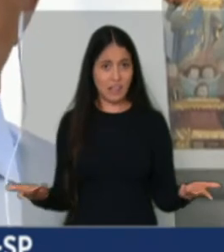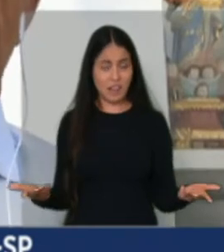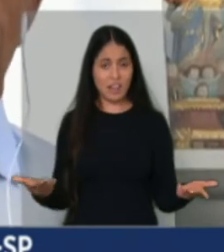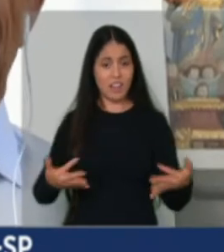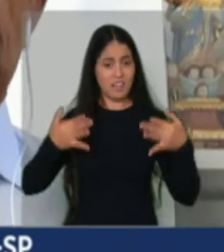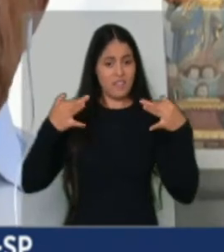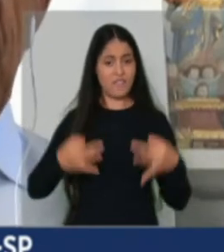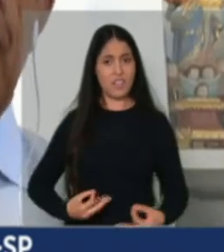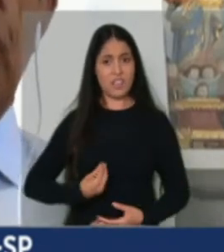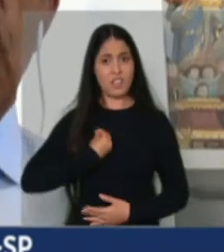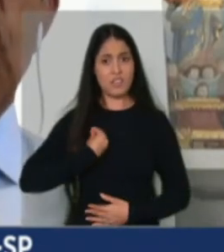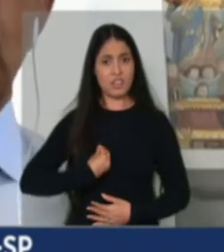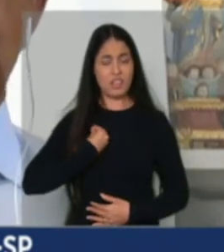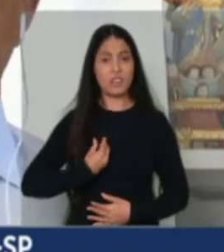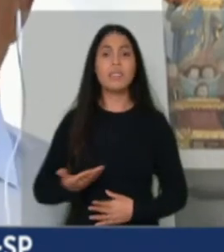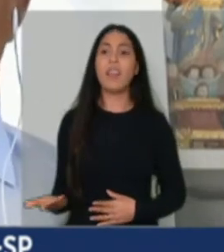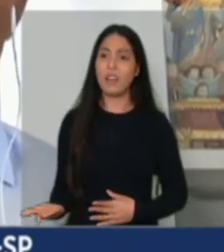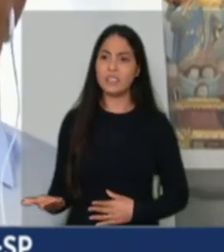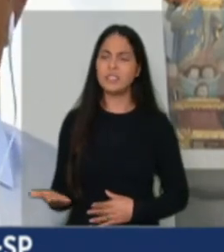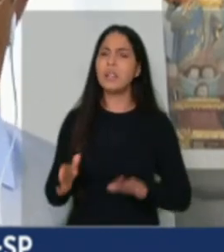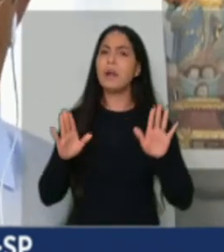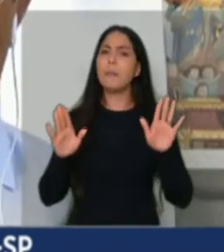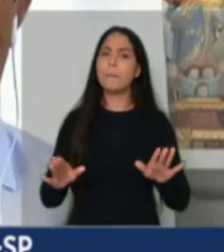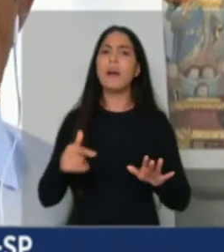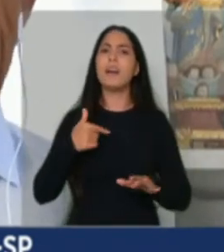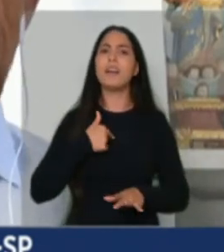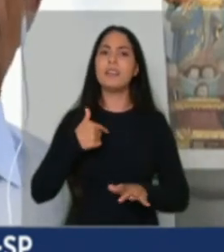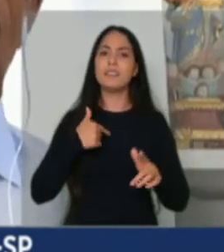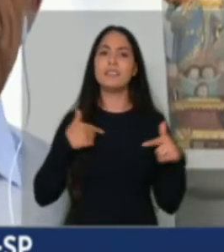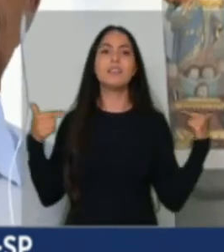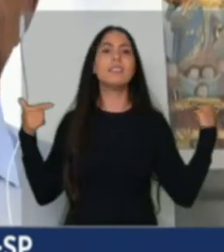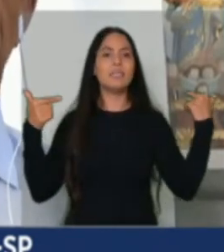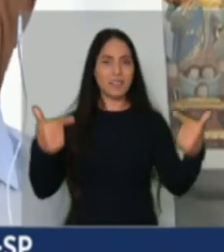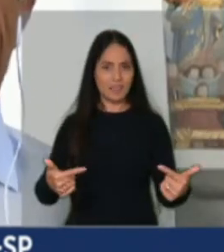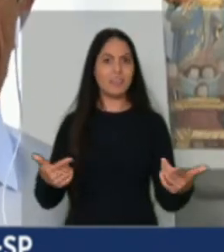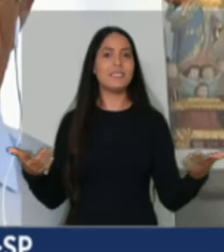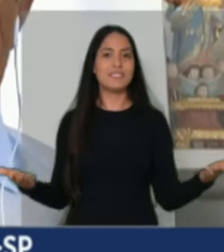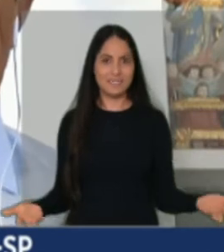QUERO HOMENAGEAR TODOS OS PADRES, MAS NÃO SOMENTE OS